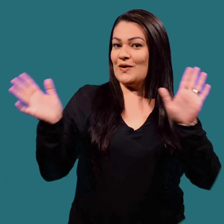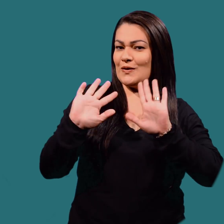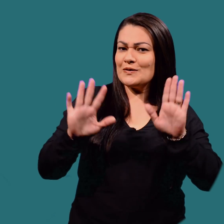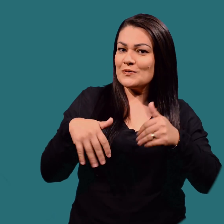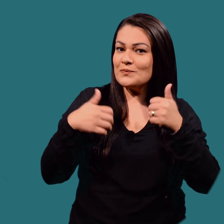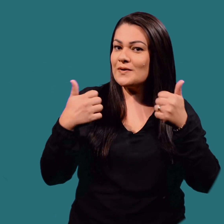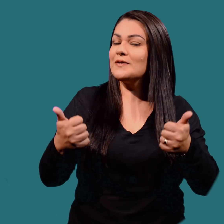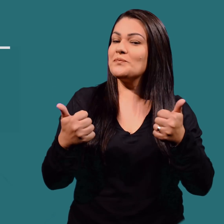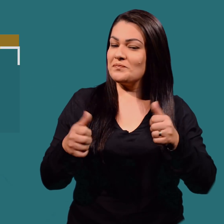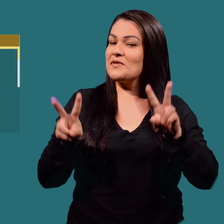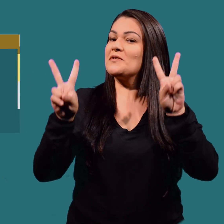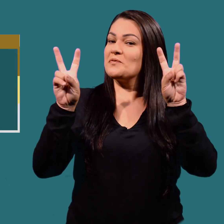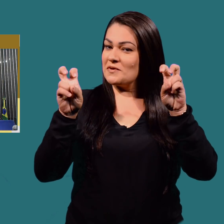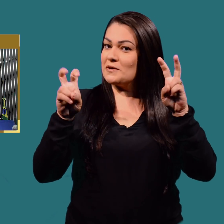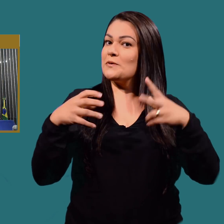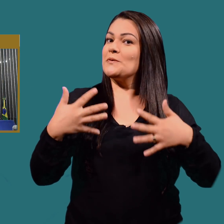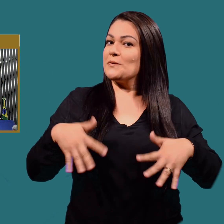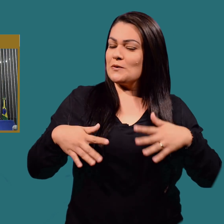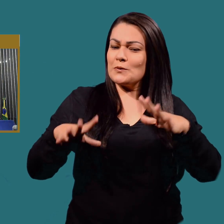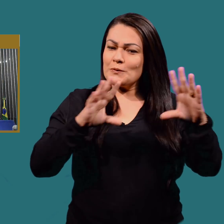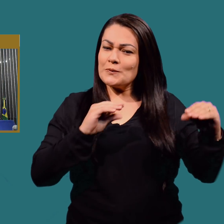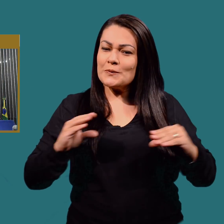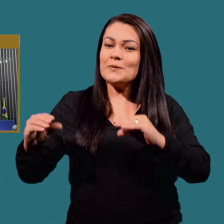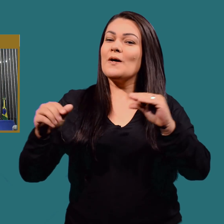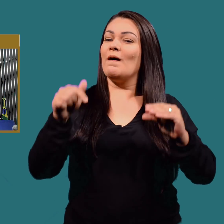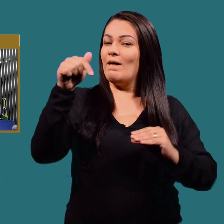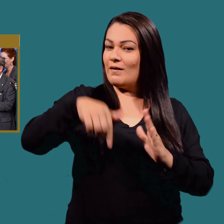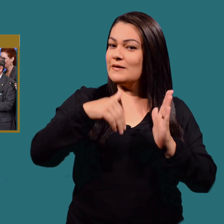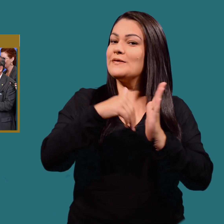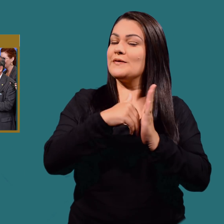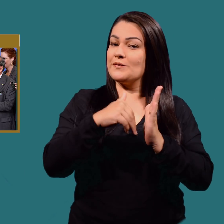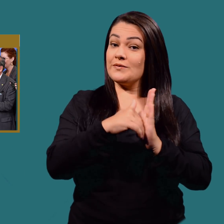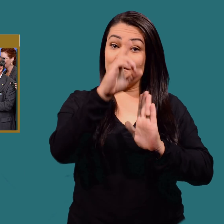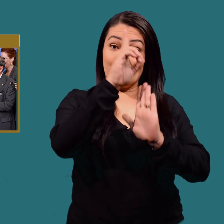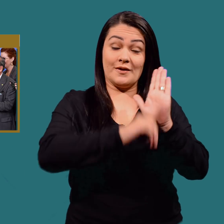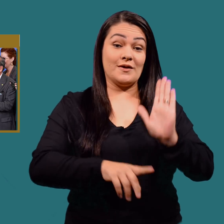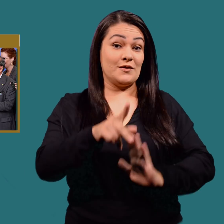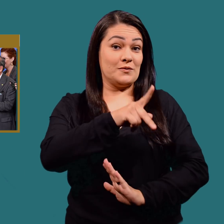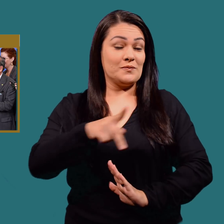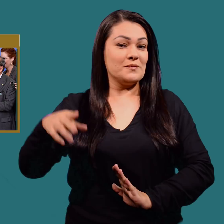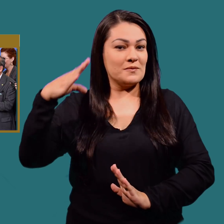Oi, pessoal! Blz? Se teve um assunto que deu o que falar por aqui foi o decreto do presidente Jair Bolsonaro